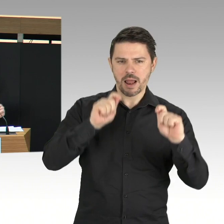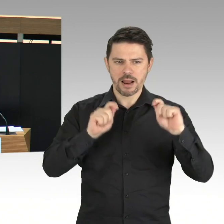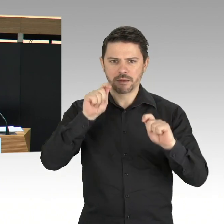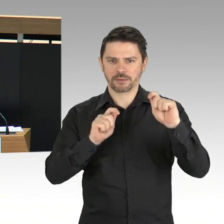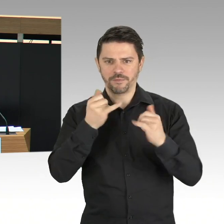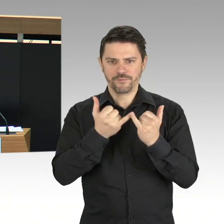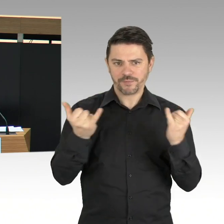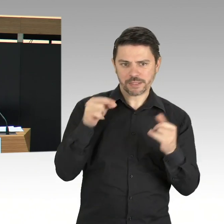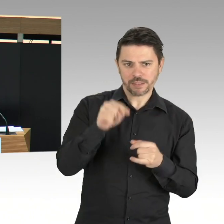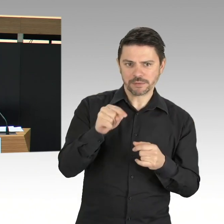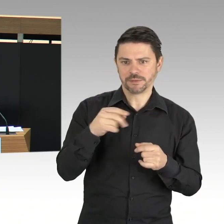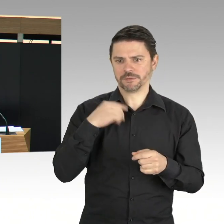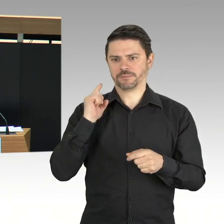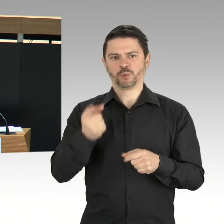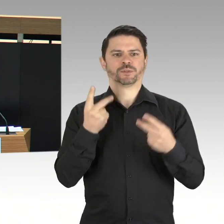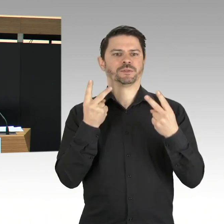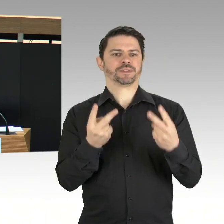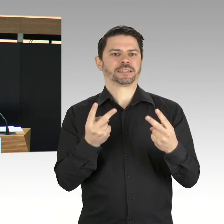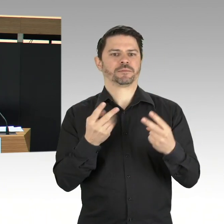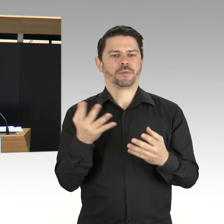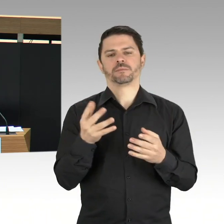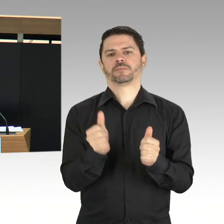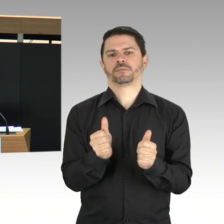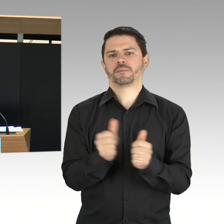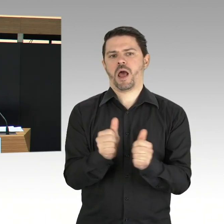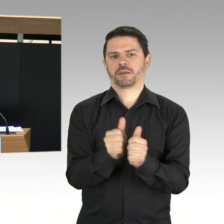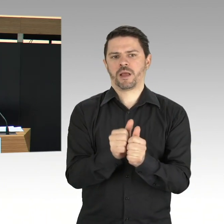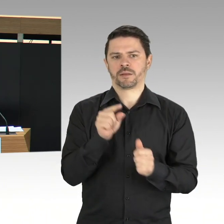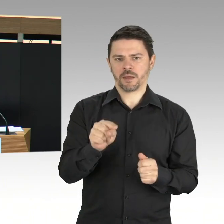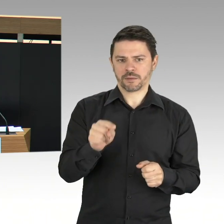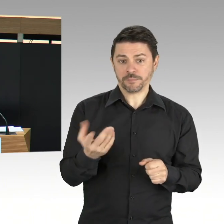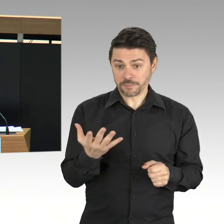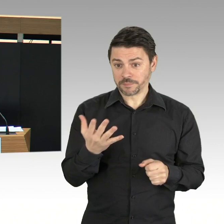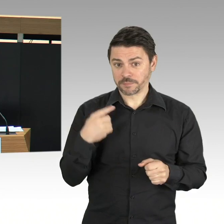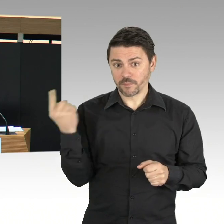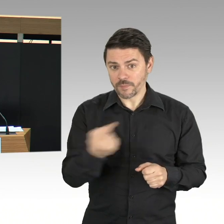einen rechtssicheren Weg zu finden. Es ist auch bedauerlich, dass Änderungen zu Neuvermietung